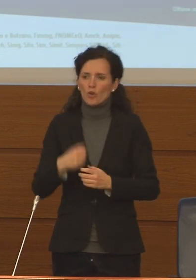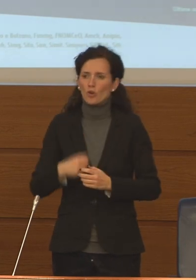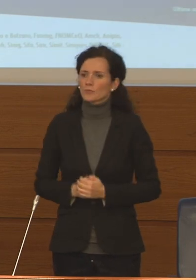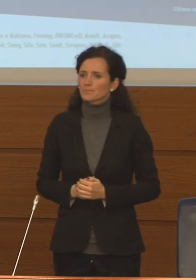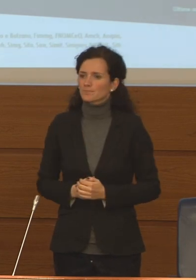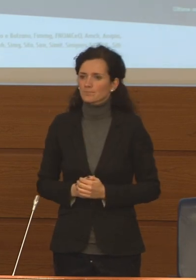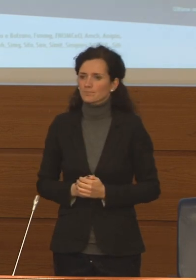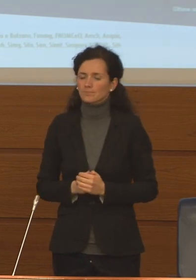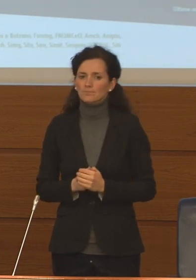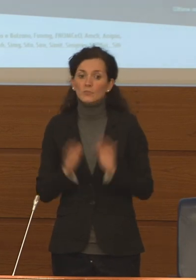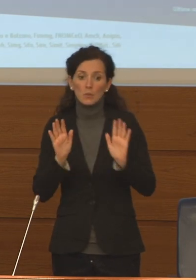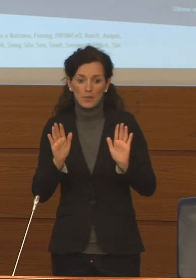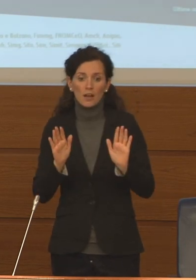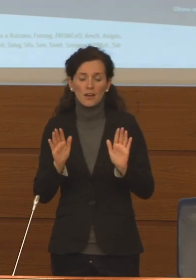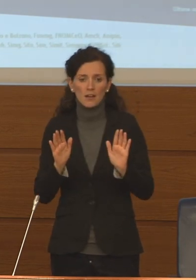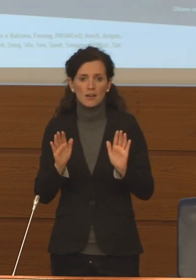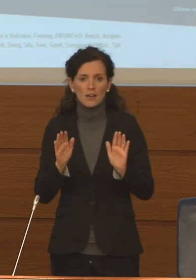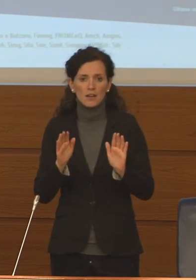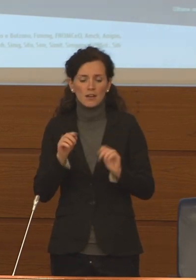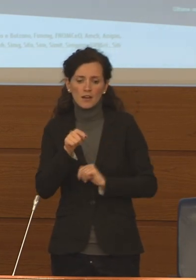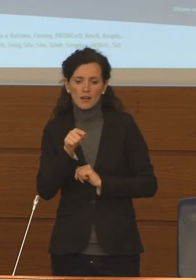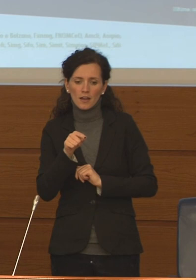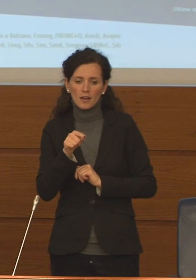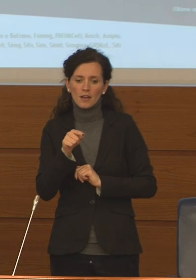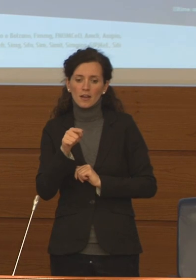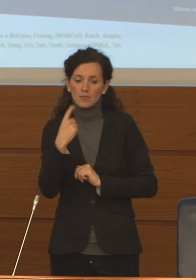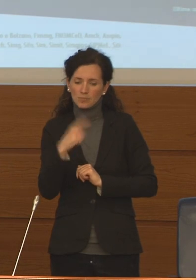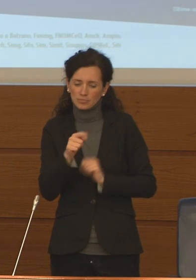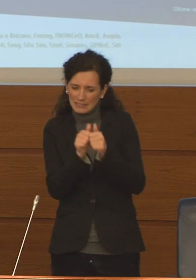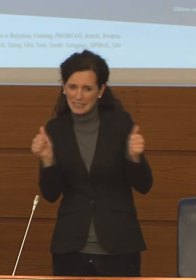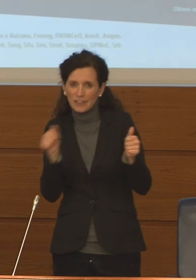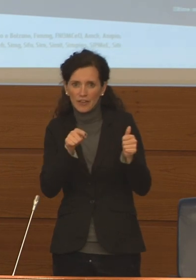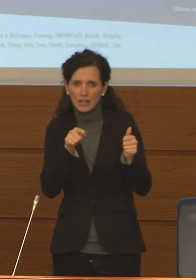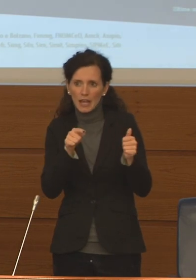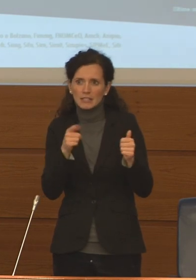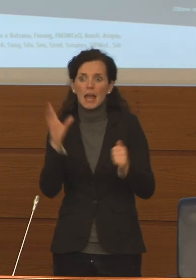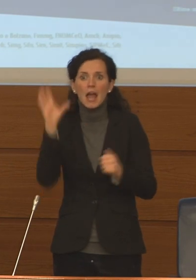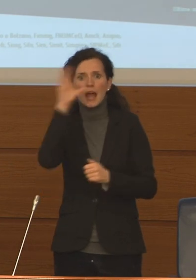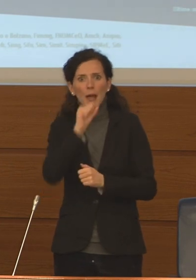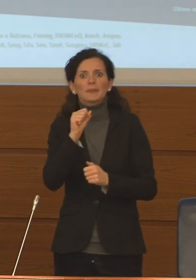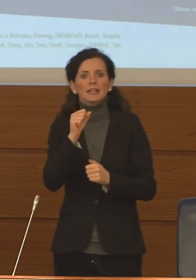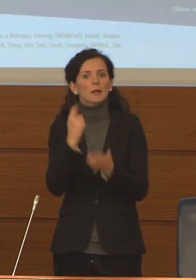Rende però allo stesso tempo ragione dell'importanza di avere una validazione perché laddove si amplia questo elemento